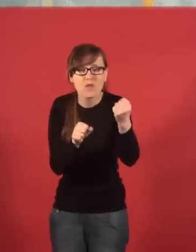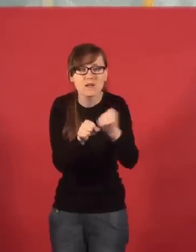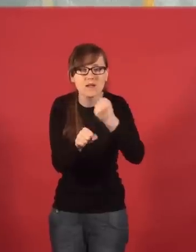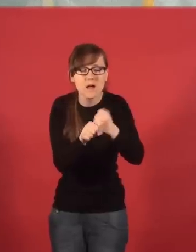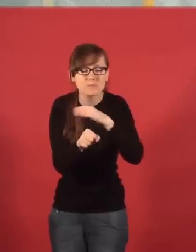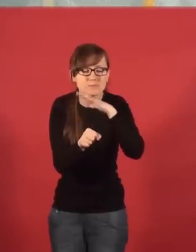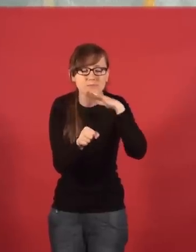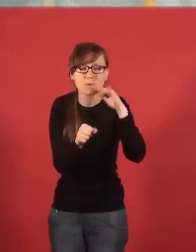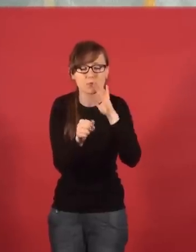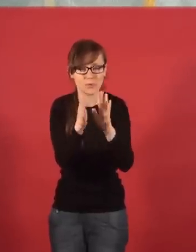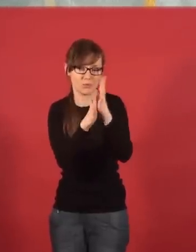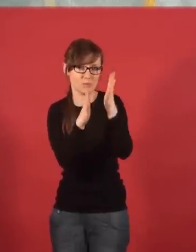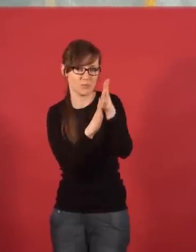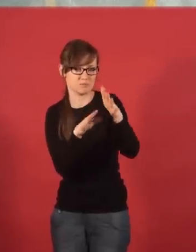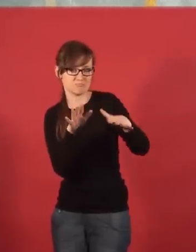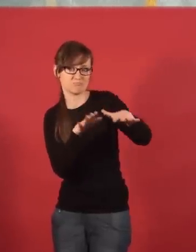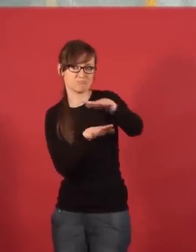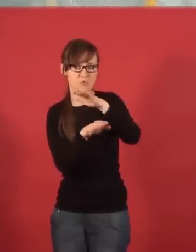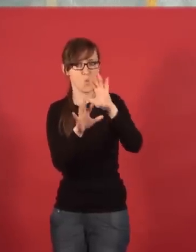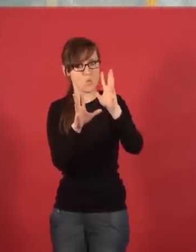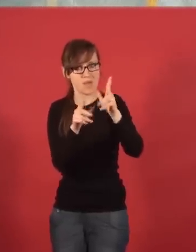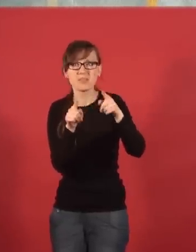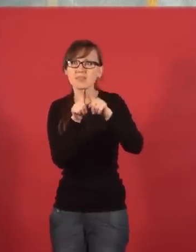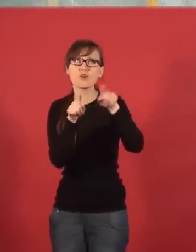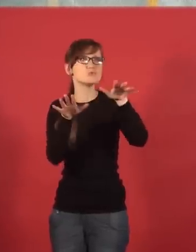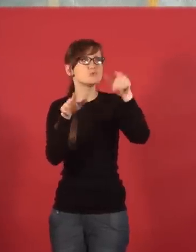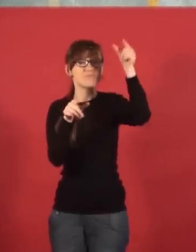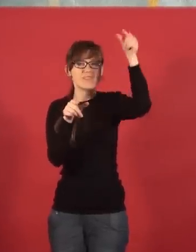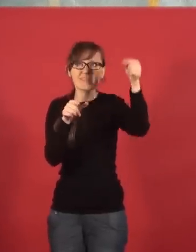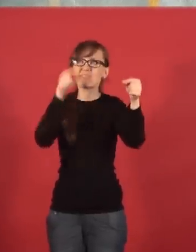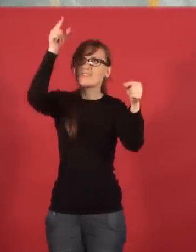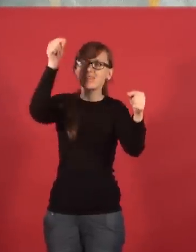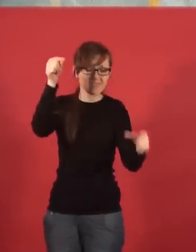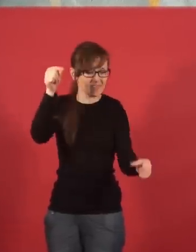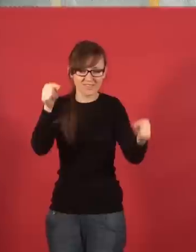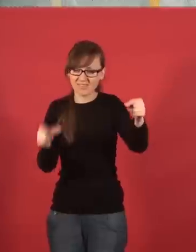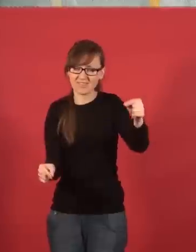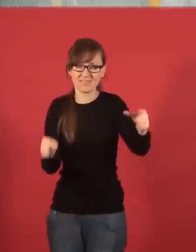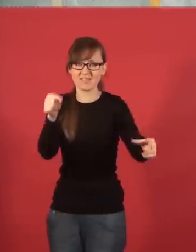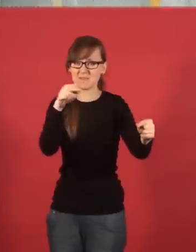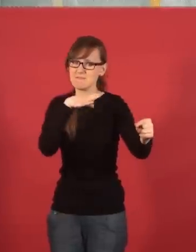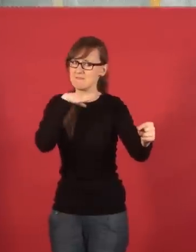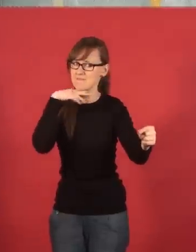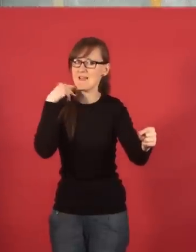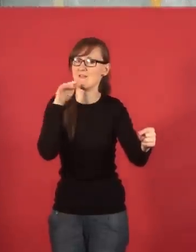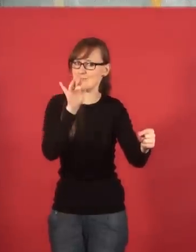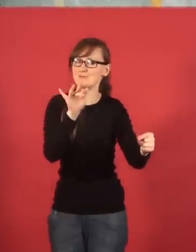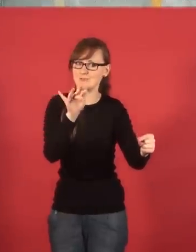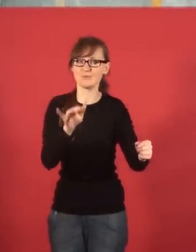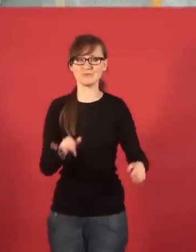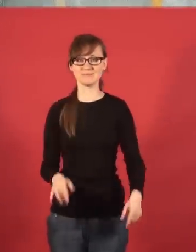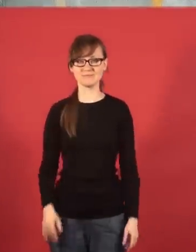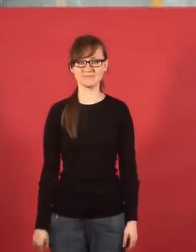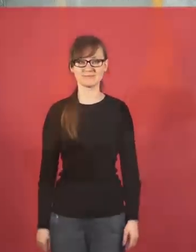Źródełko znajdowało się pośrodku groty, której ściany podtrzymywało wiele niezwykłych filarów, utworzonych przez połączenie stalaktytów i stalagmitów.